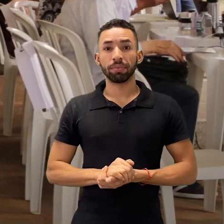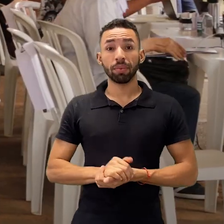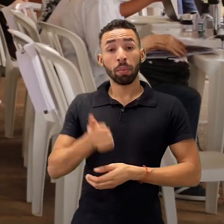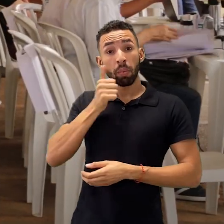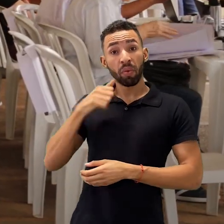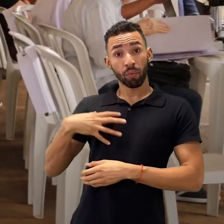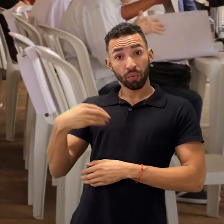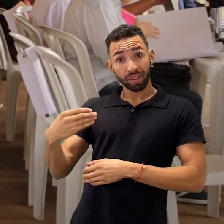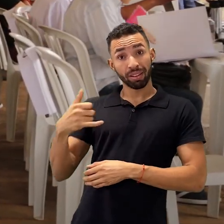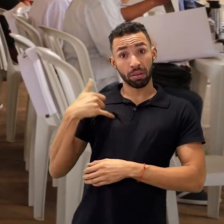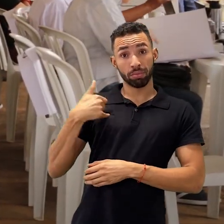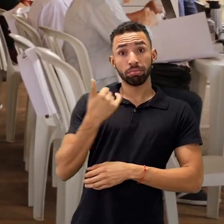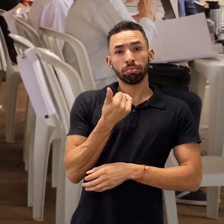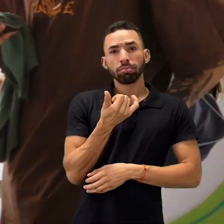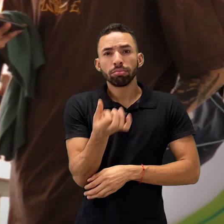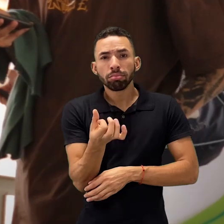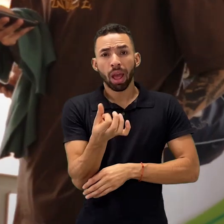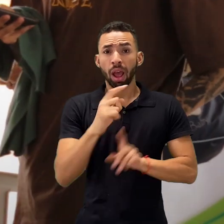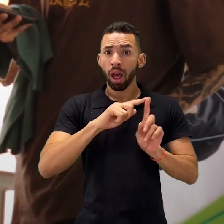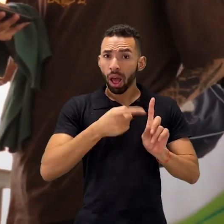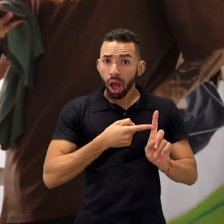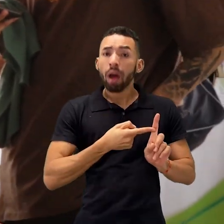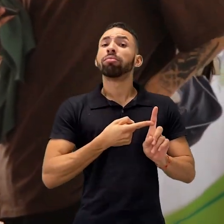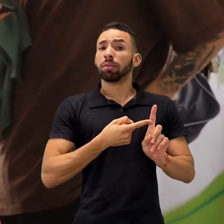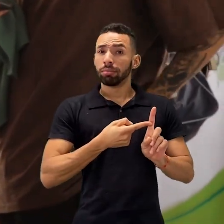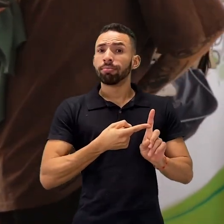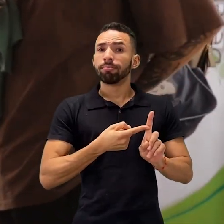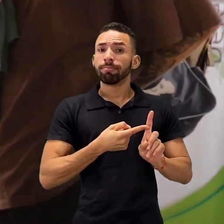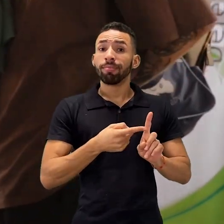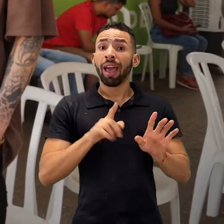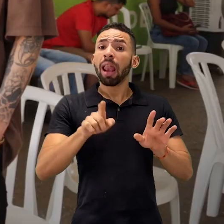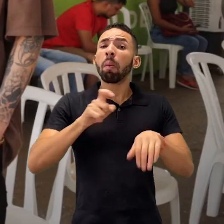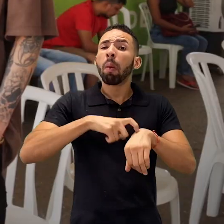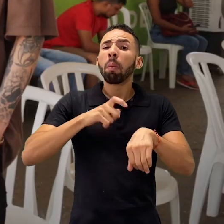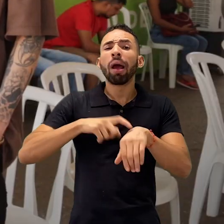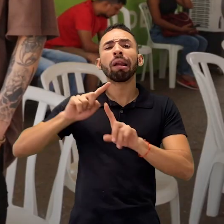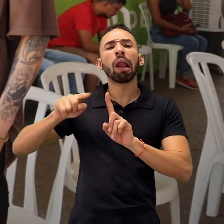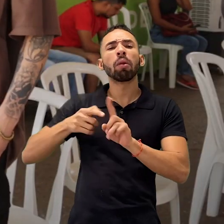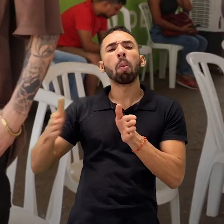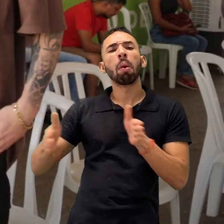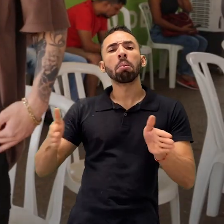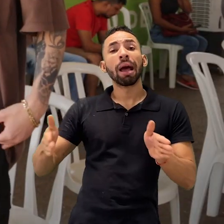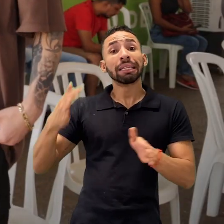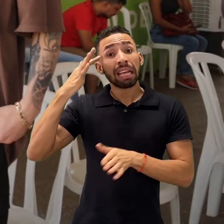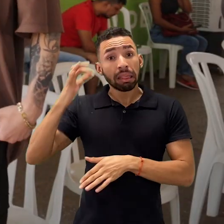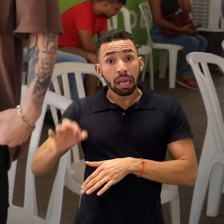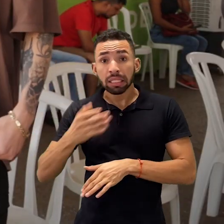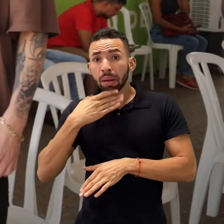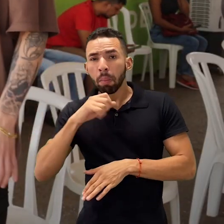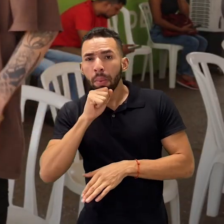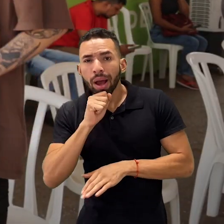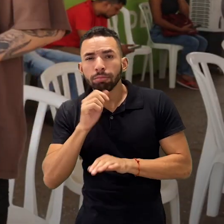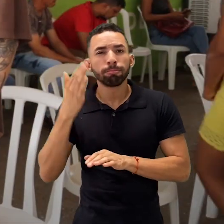A minha filha tem 16 anos, ela engravidou e aí quando ela estava grávida, ela não tinha certeza de quem era o pai.